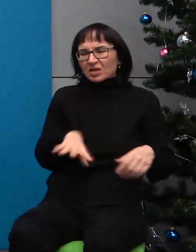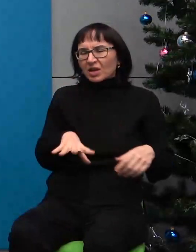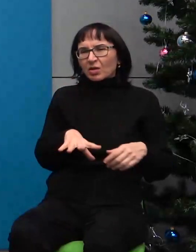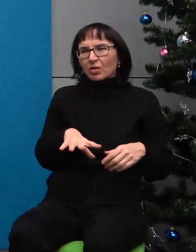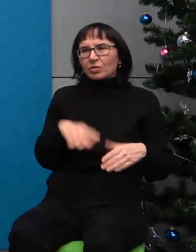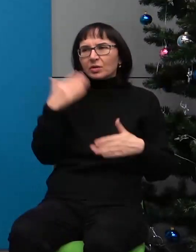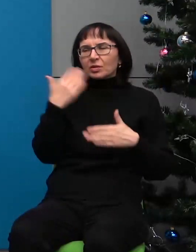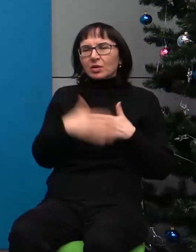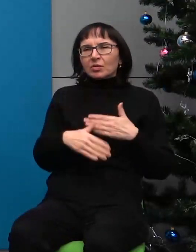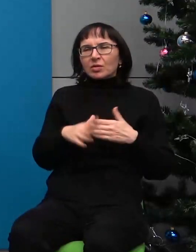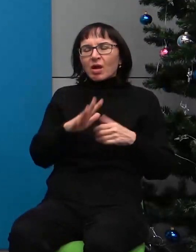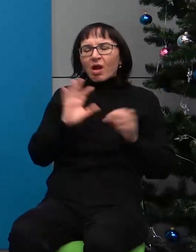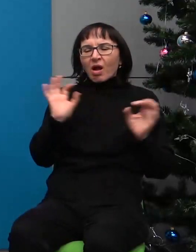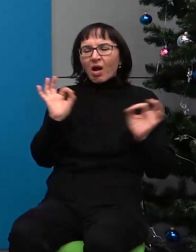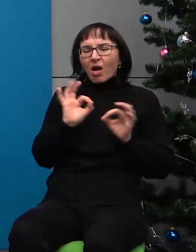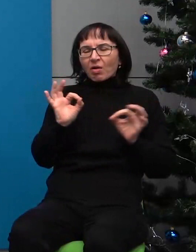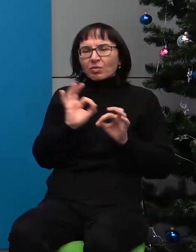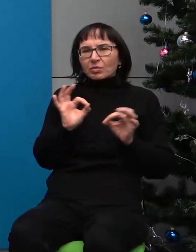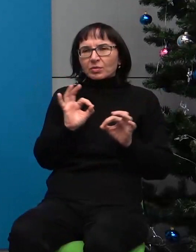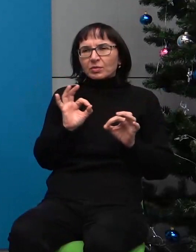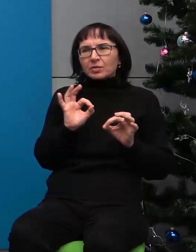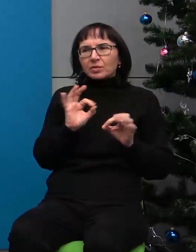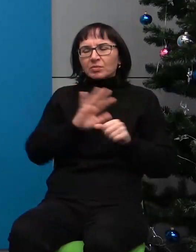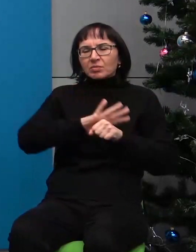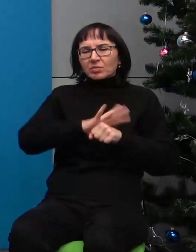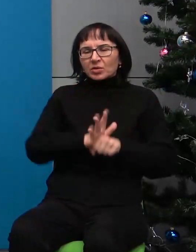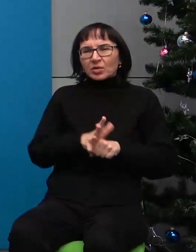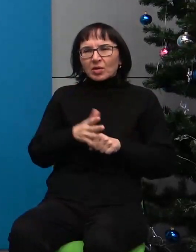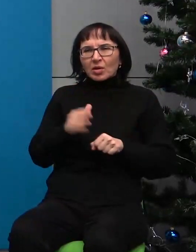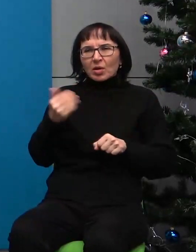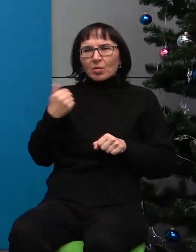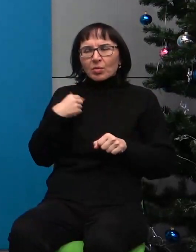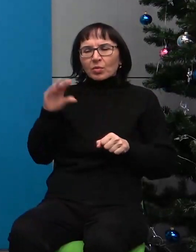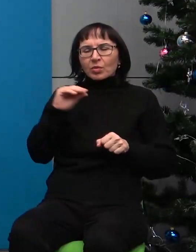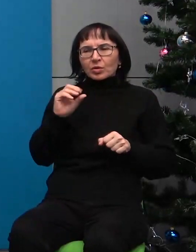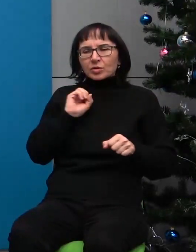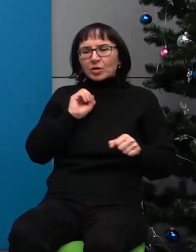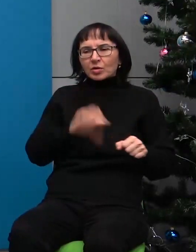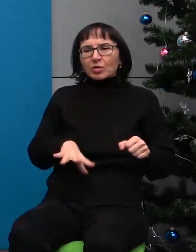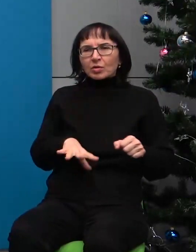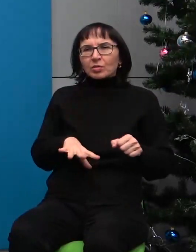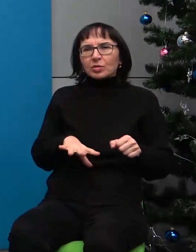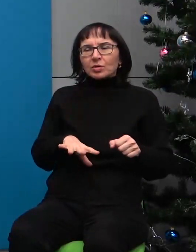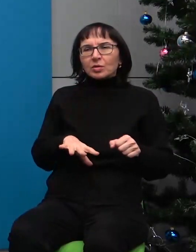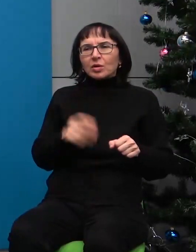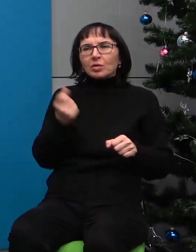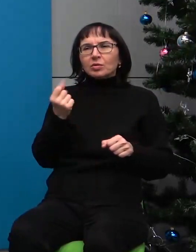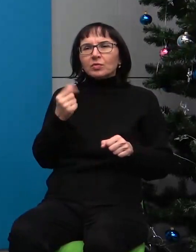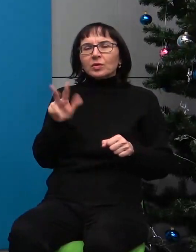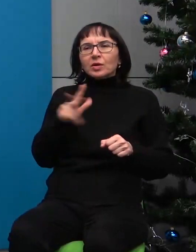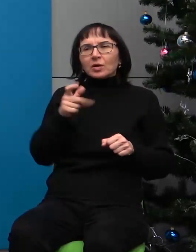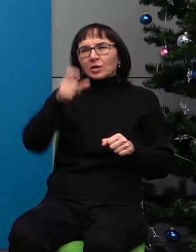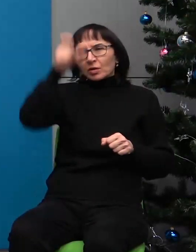najbardziej okrutne, to właśnie to było jeszcze gorsze. I jakby, no to są takie momenty, kiedy właśnie człowiek po prostu pęka,